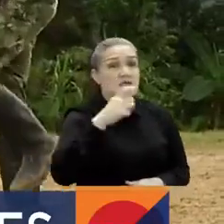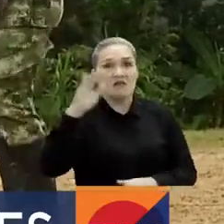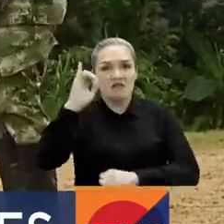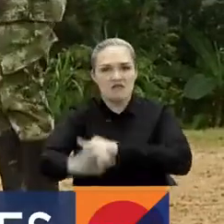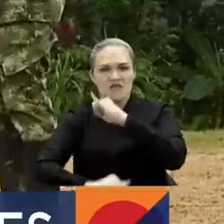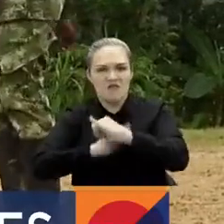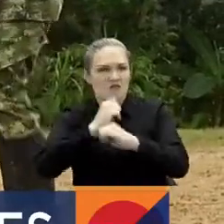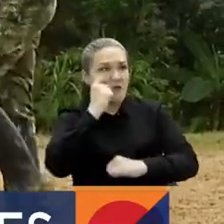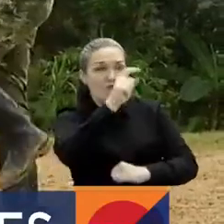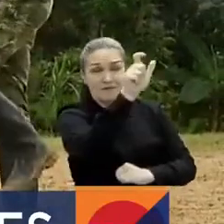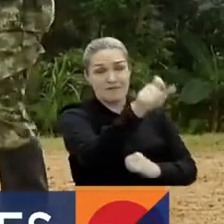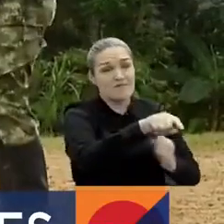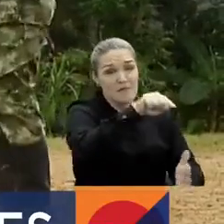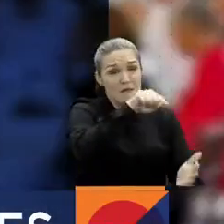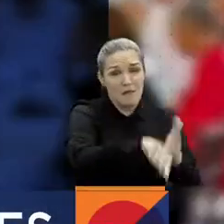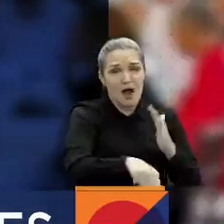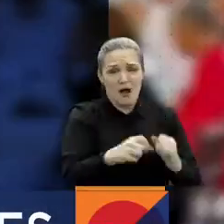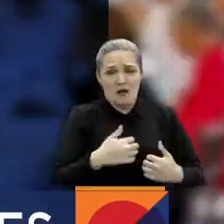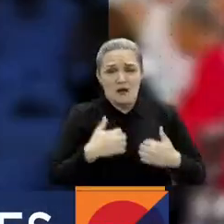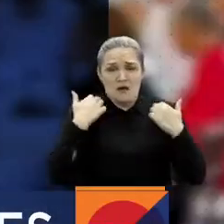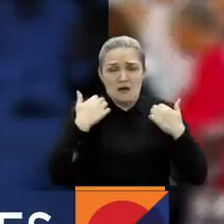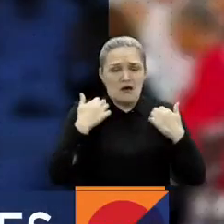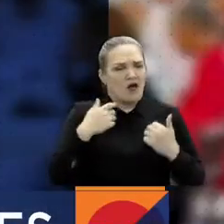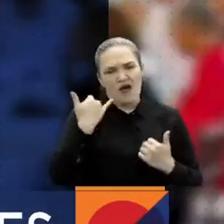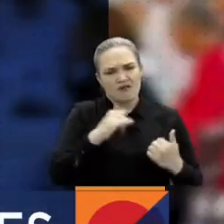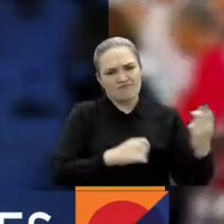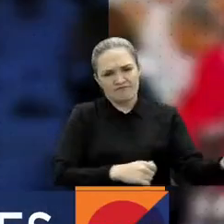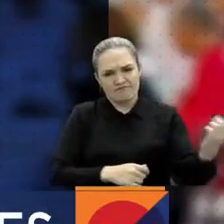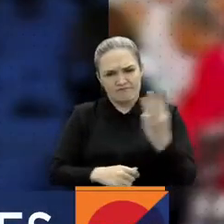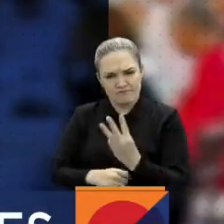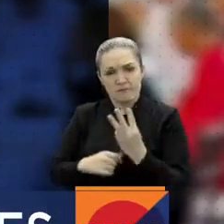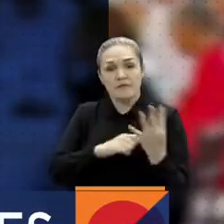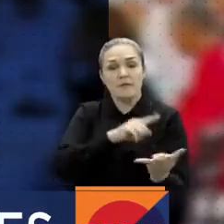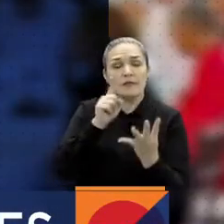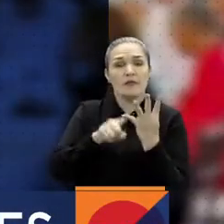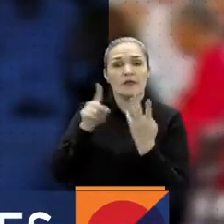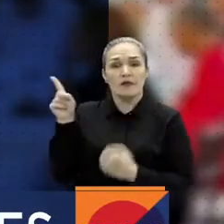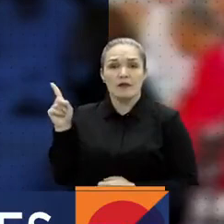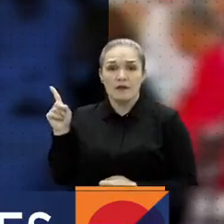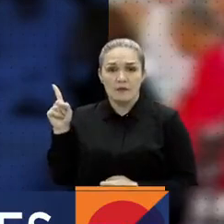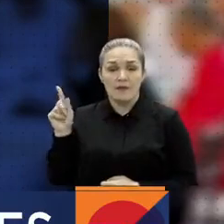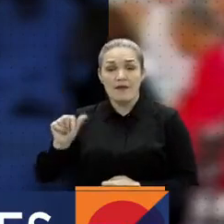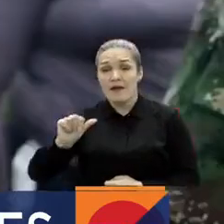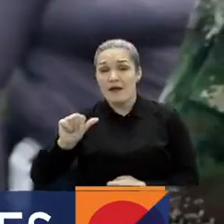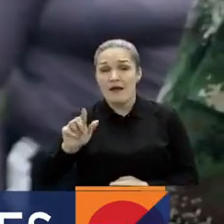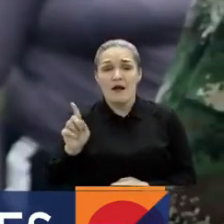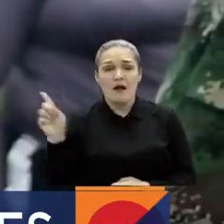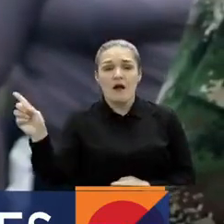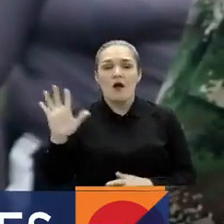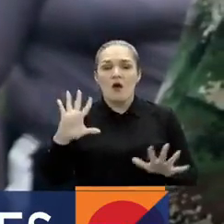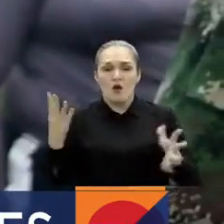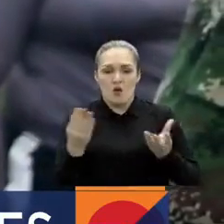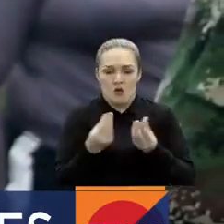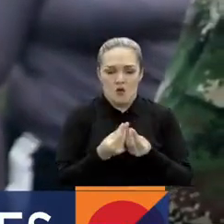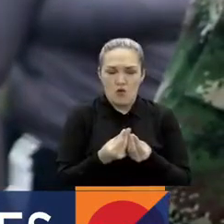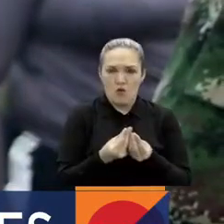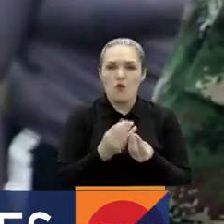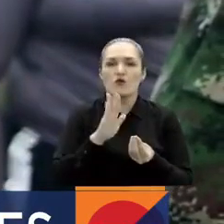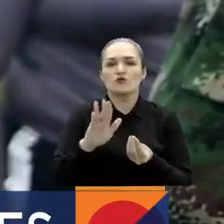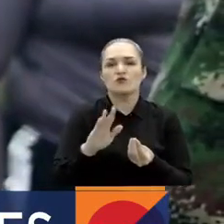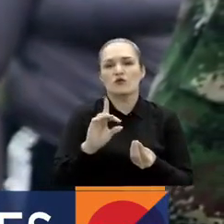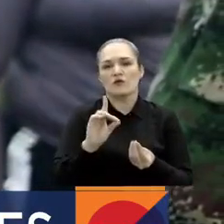ESCUELA DE CADETES. ERA BUSCADO